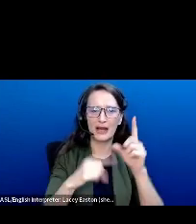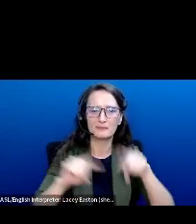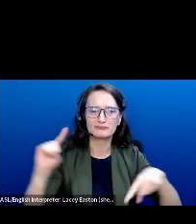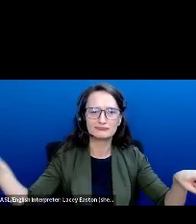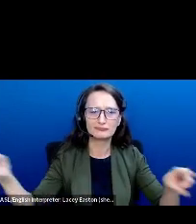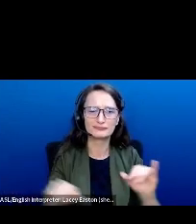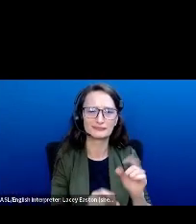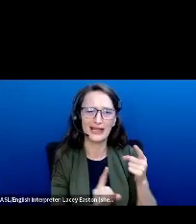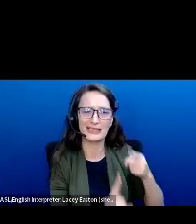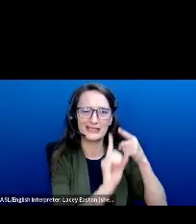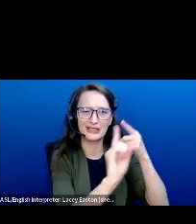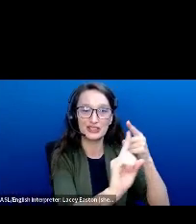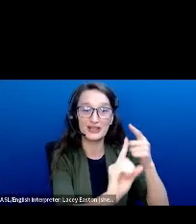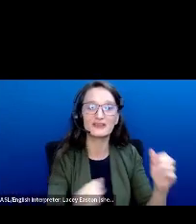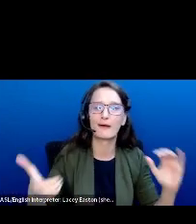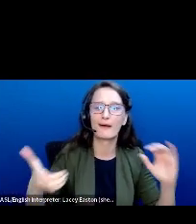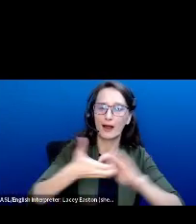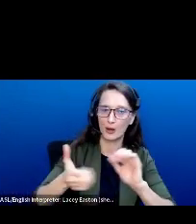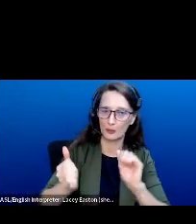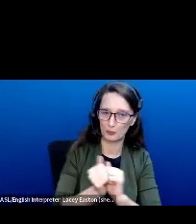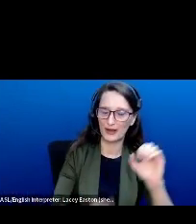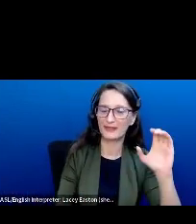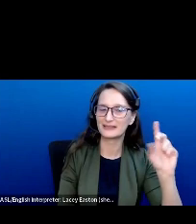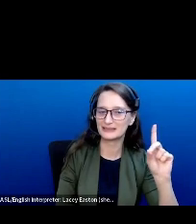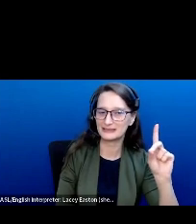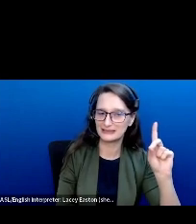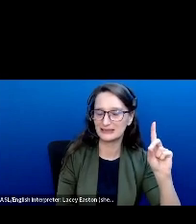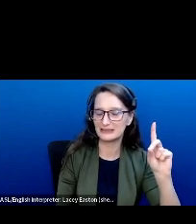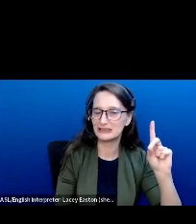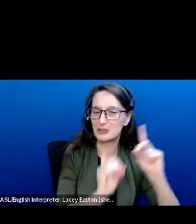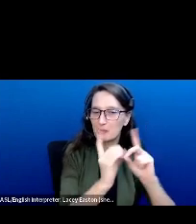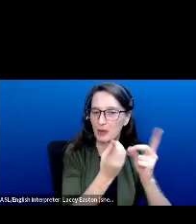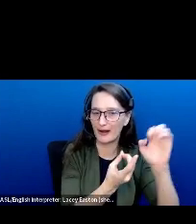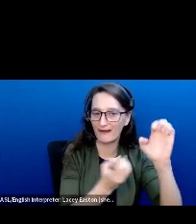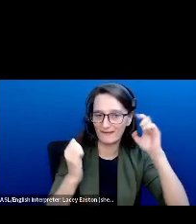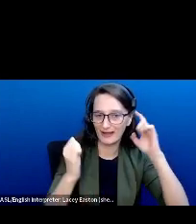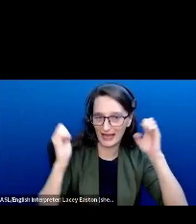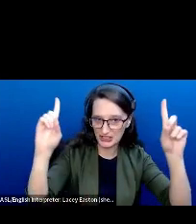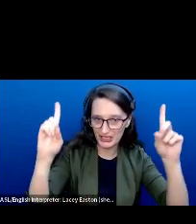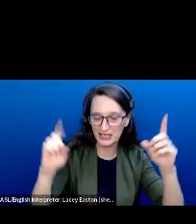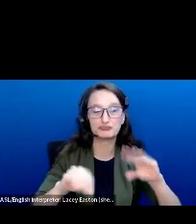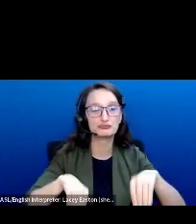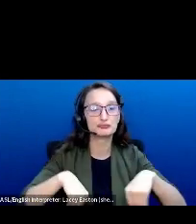Departamento de Educación brindamos capacitación desarrollamos recursos y apoyo en torno a todo